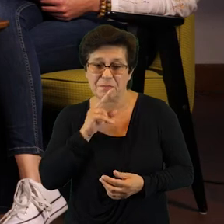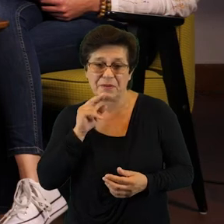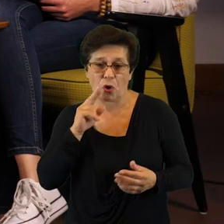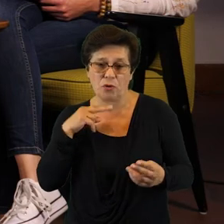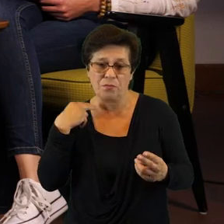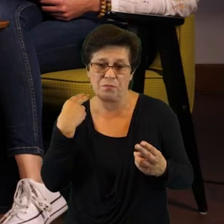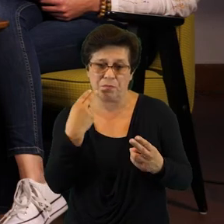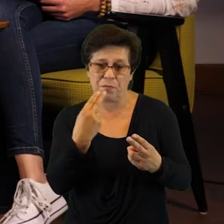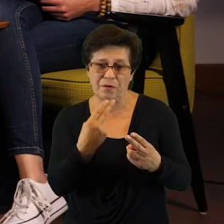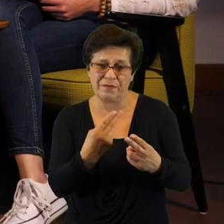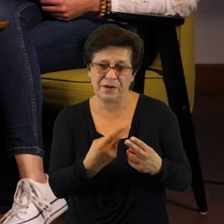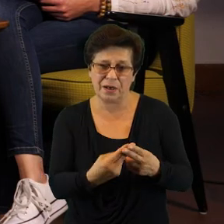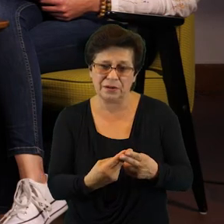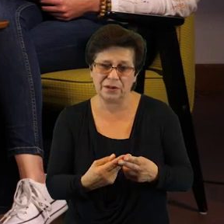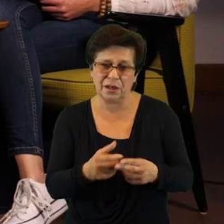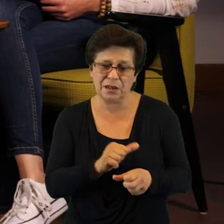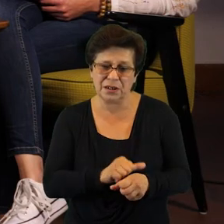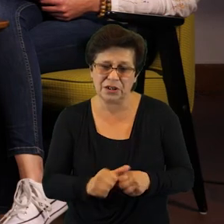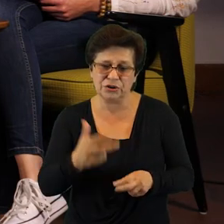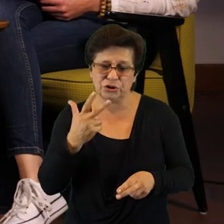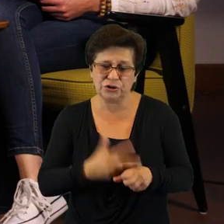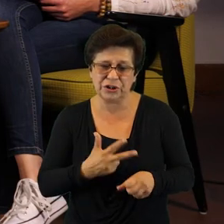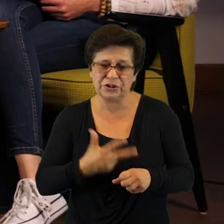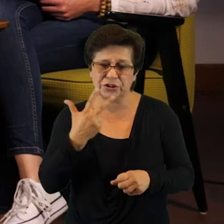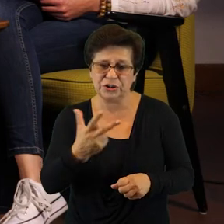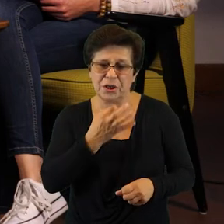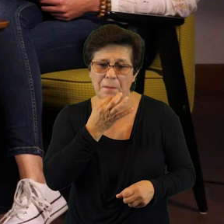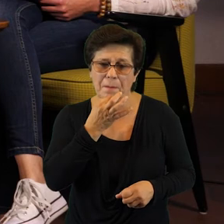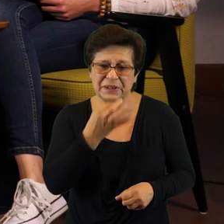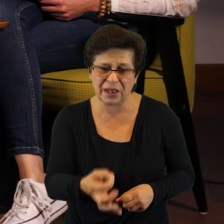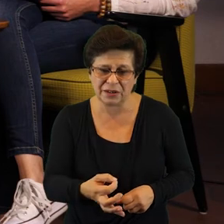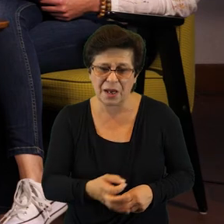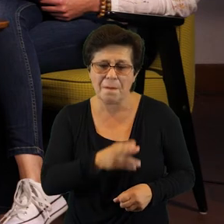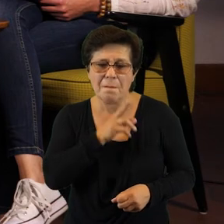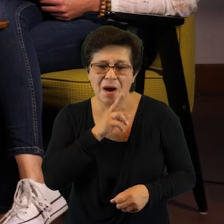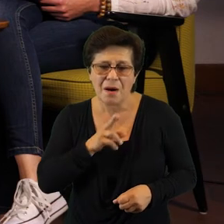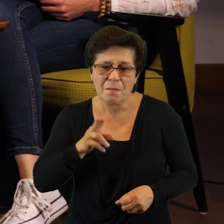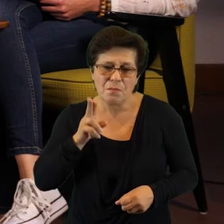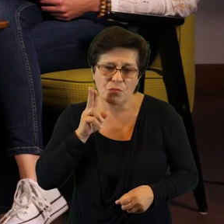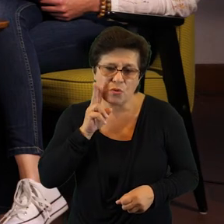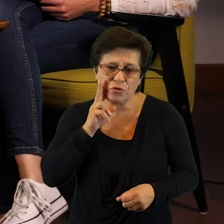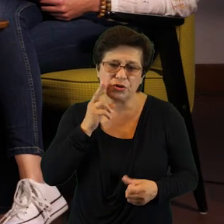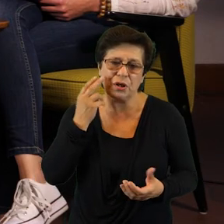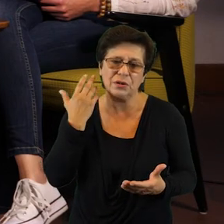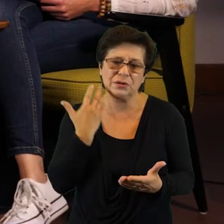i w końcu pada 33 pytanie dziecka i to jest pytanie: "Mamusiu, dlaczego mamusia gryzie syfon?".